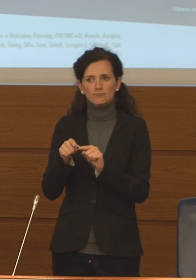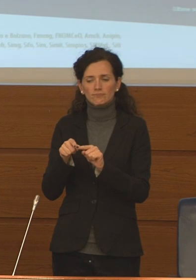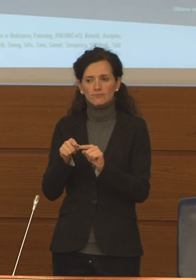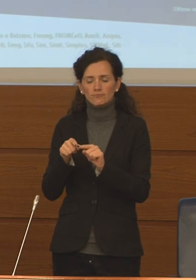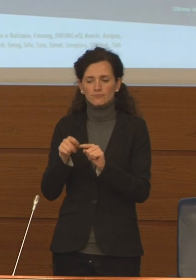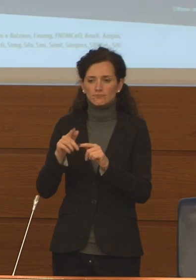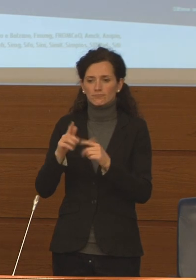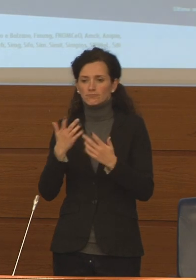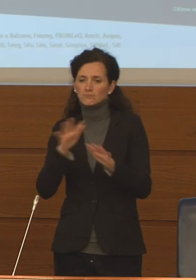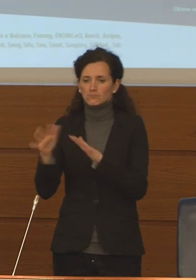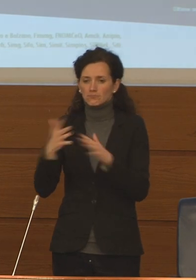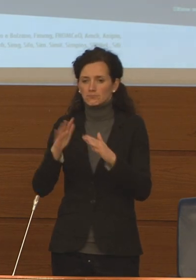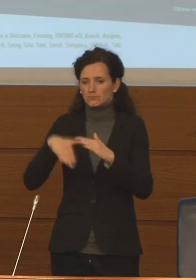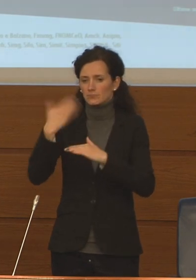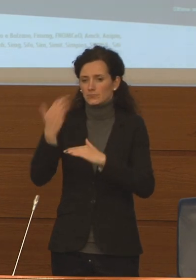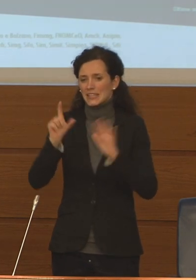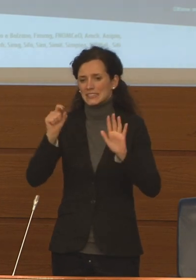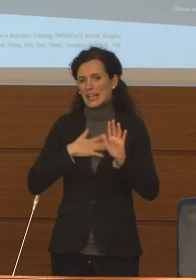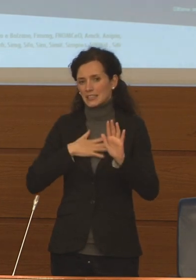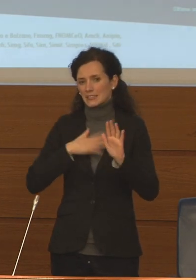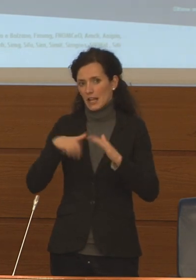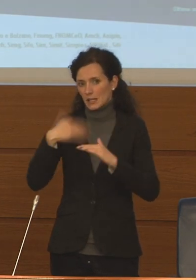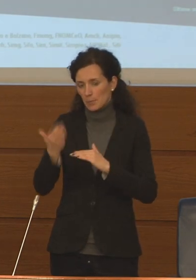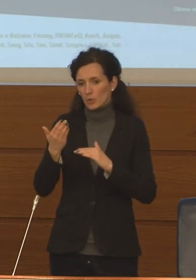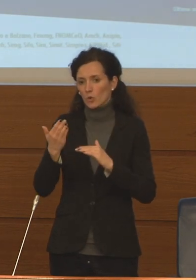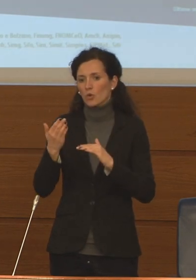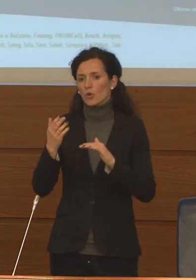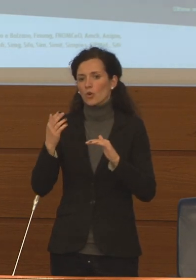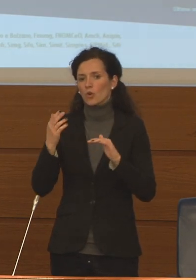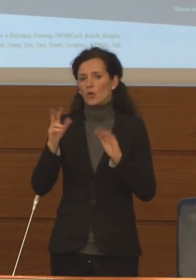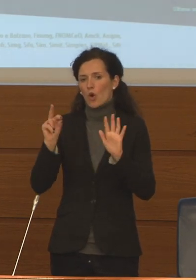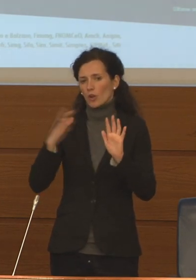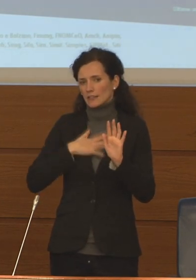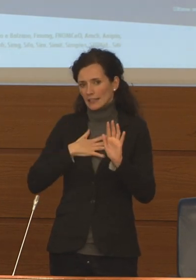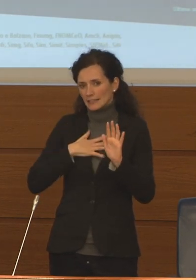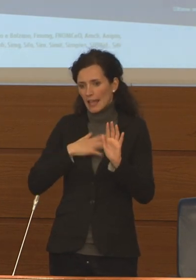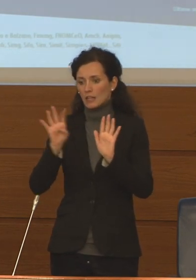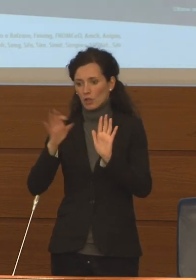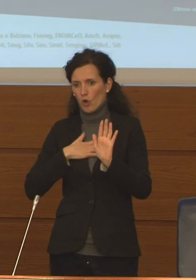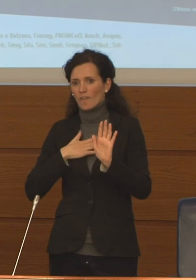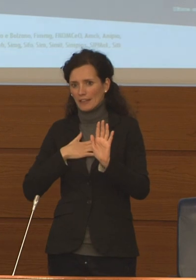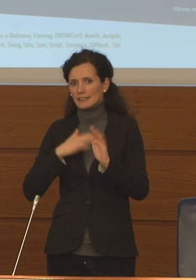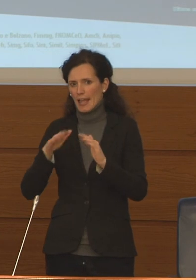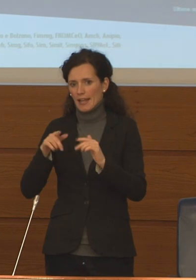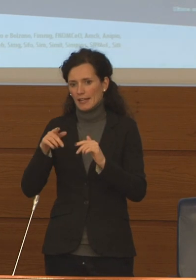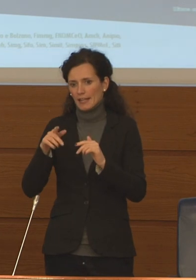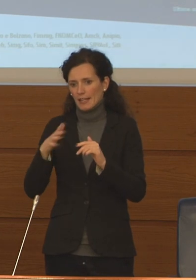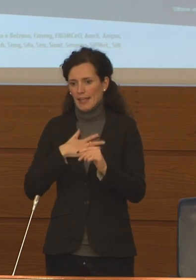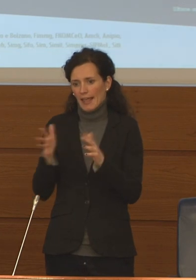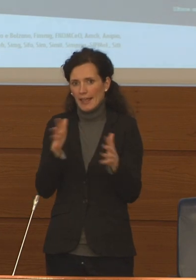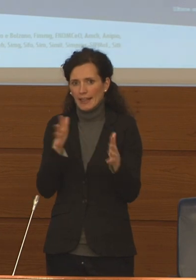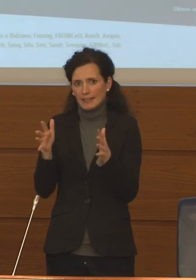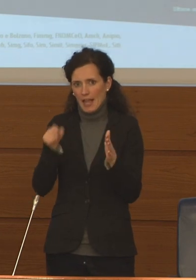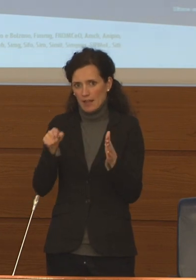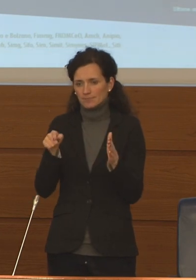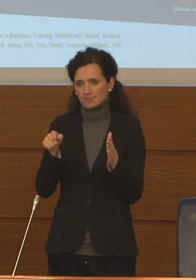per lo più ottantenni e anche novantenni, queste sono l'età delle